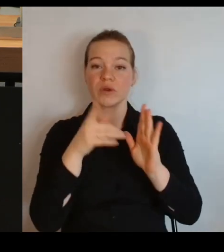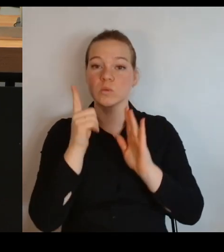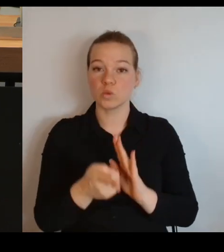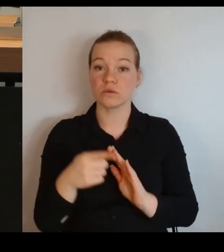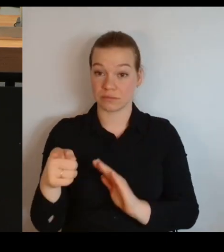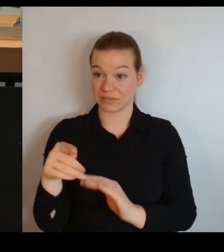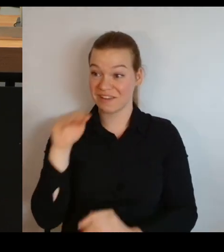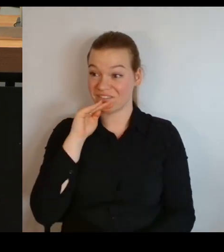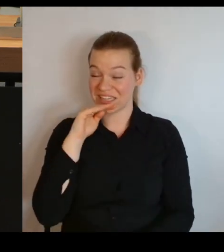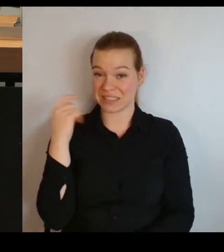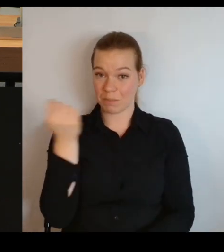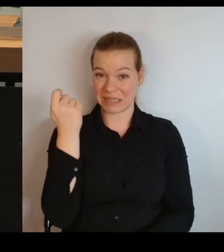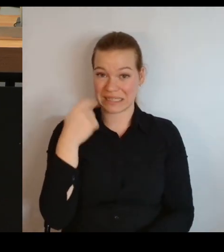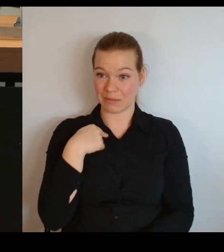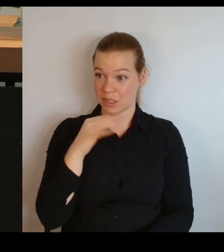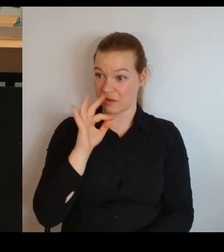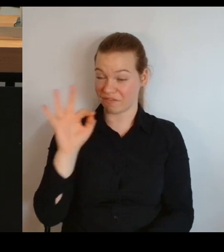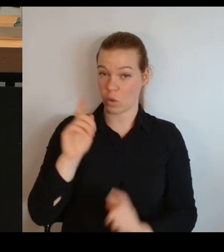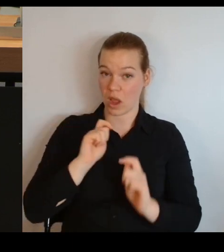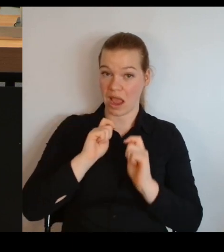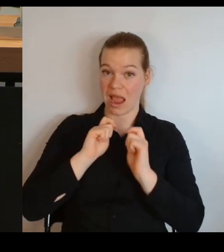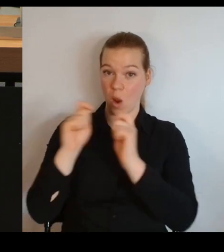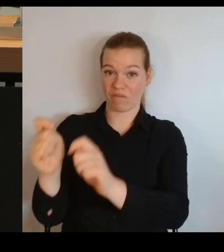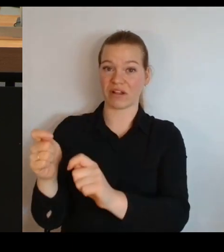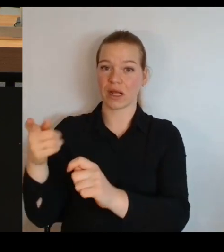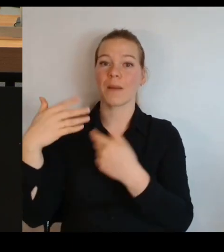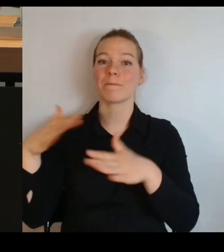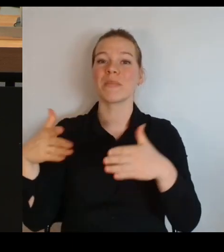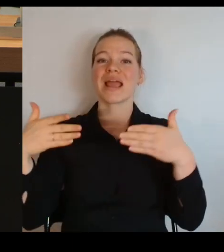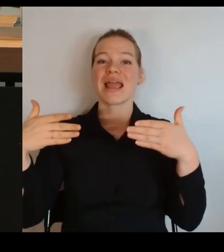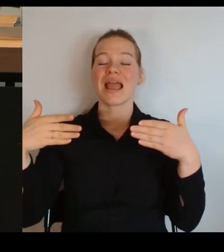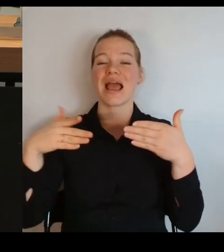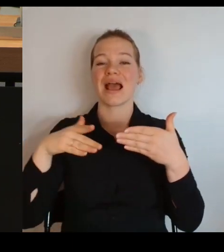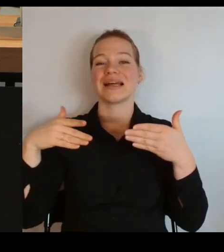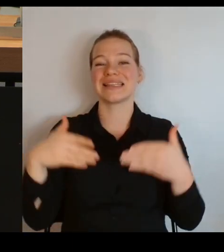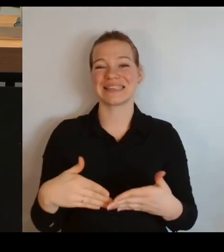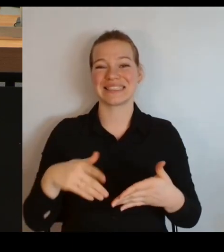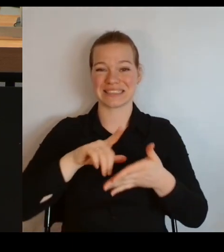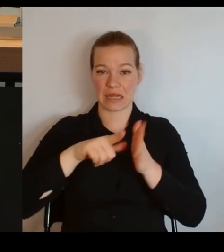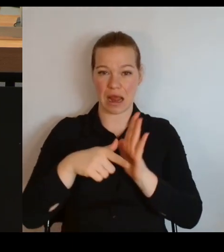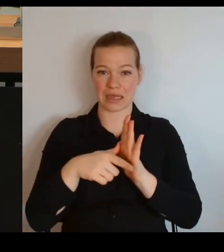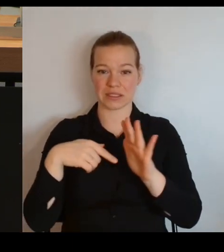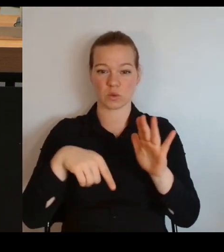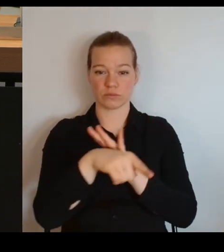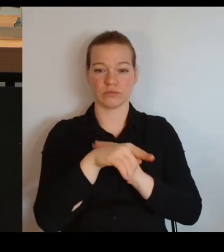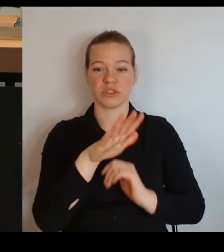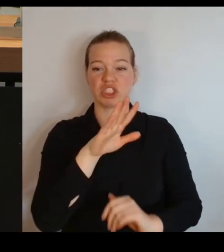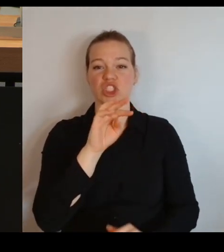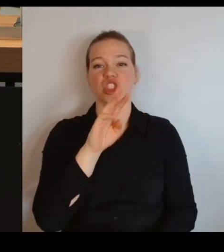Bereich SchwalmStadt zu werden. Aber Sie haben sich nicht getraut zu sagen, dass der Senat aufgefordert wird